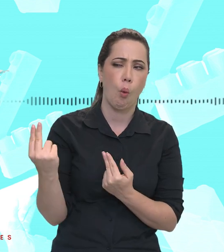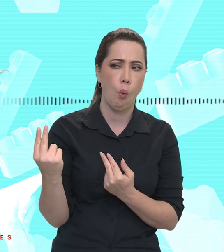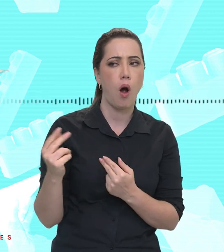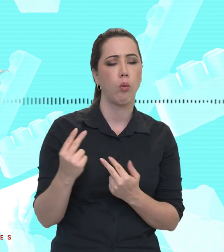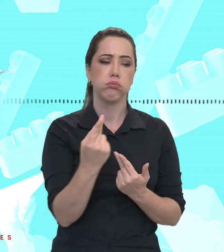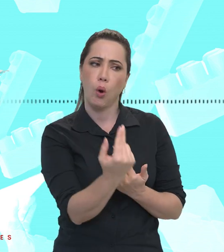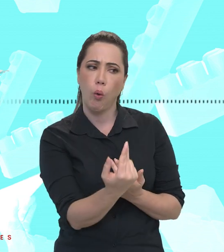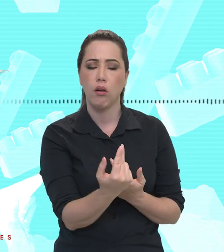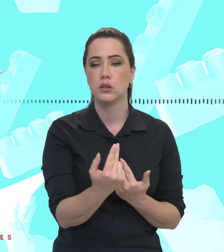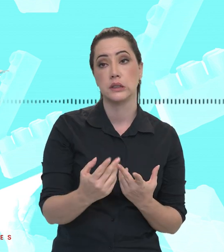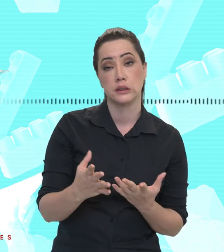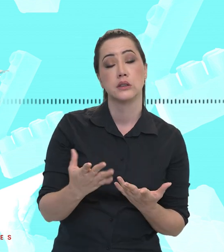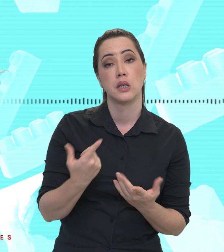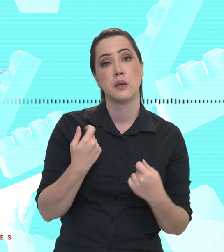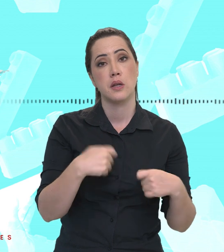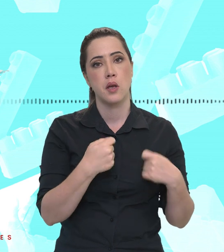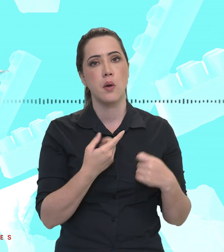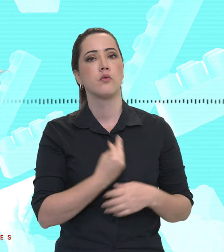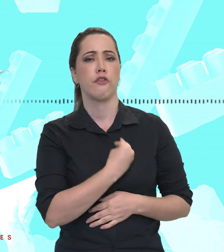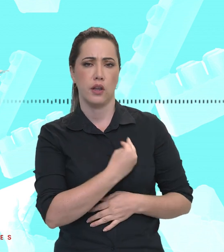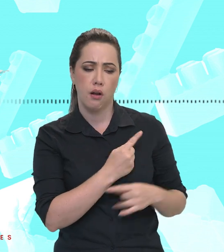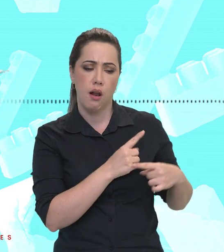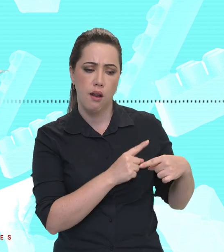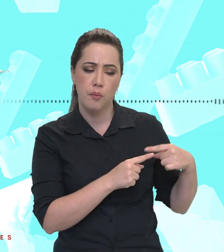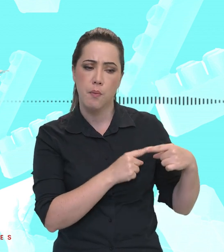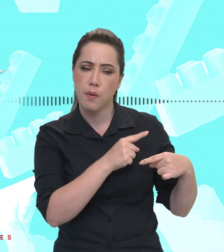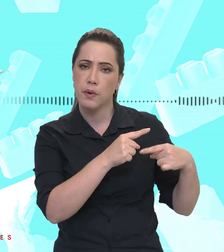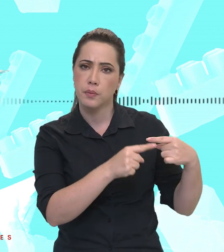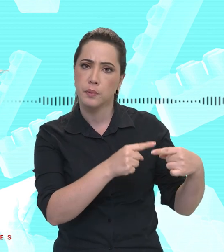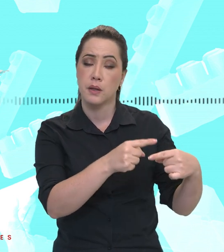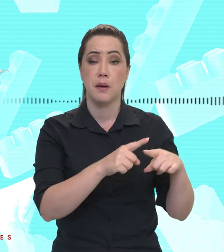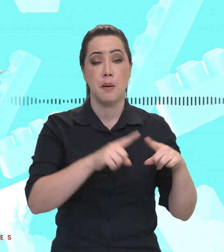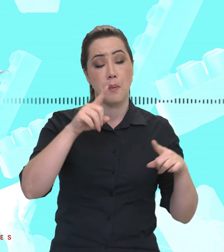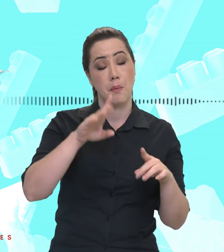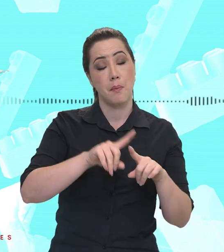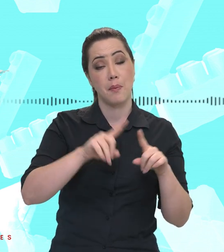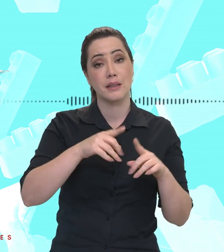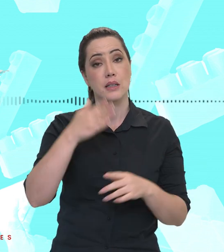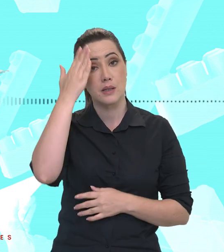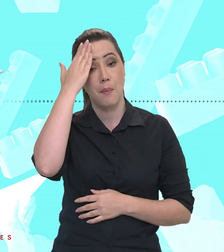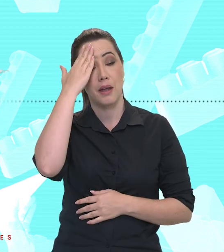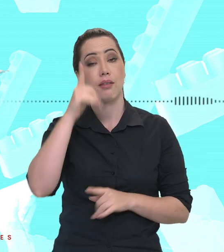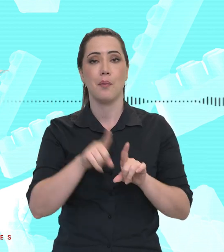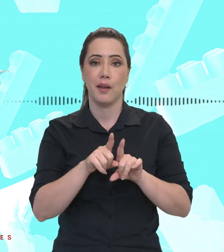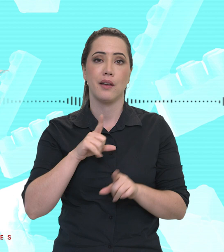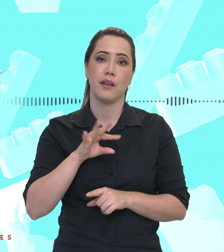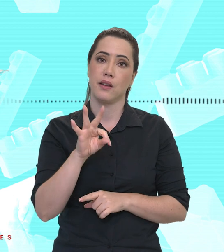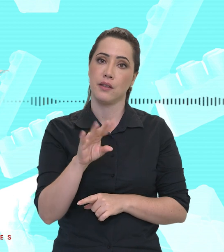com as histórias. Foram décadas de vida, consultas, terapia e laudos até descobrir que a sombra do TDAH era real.